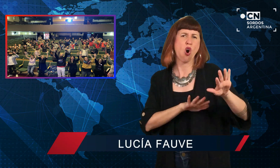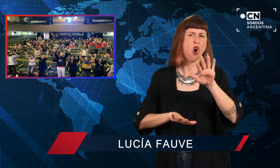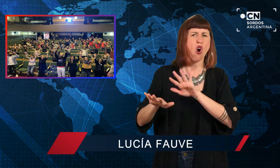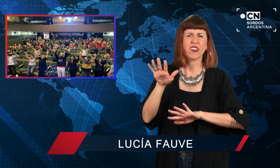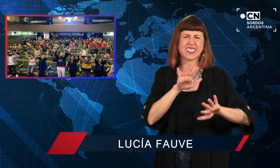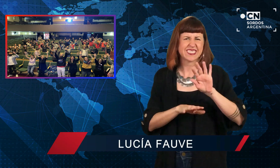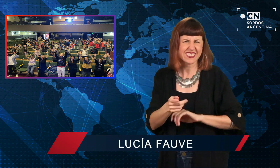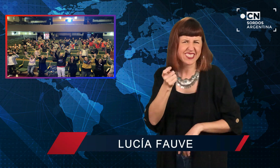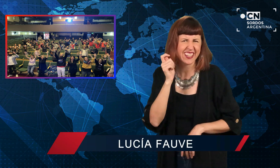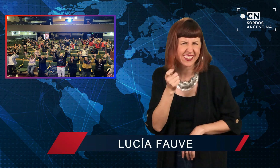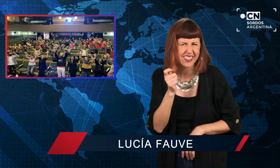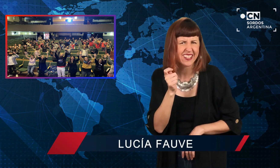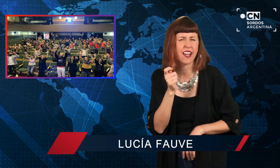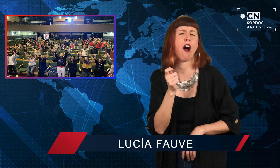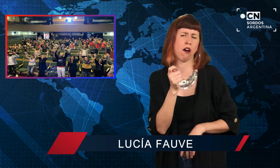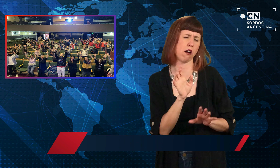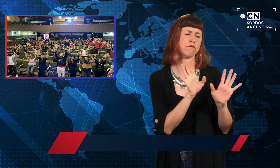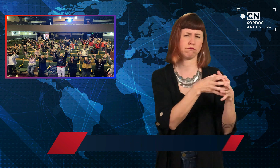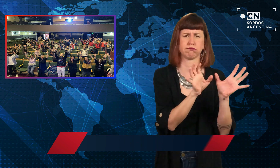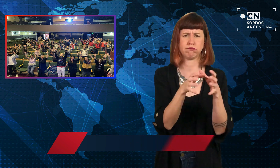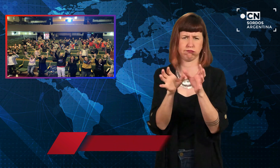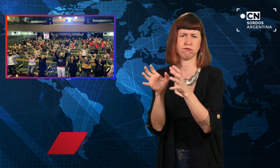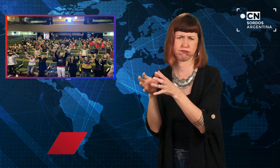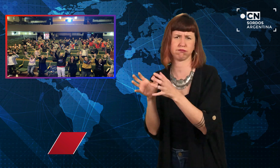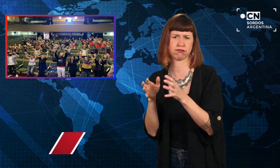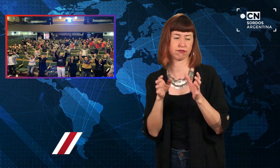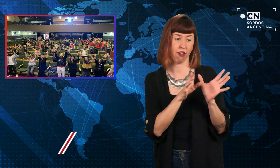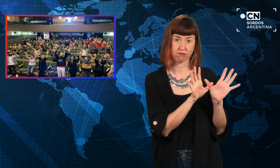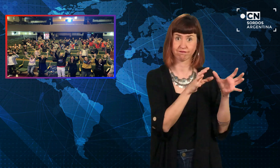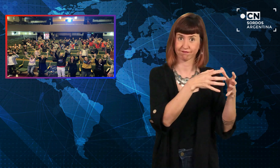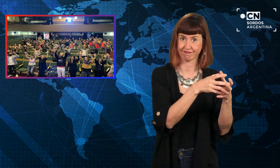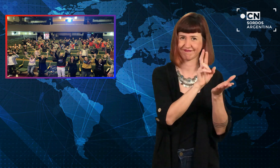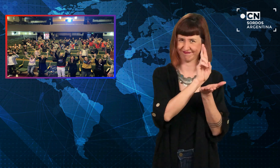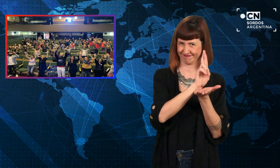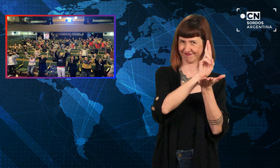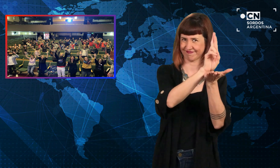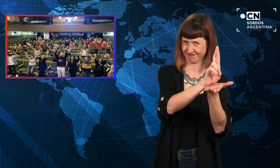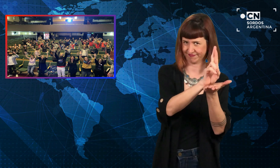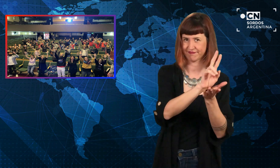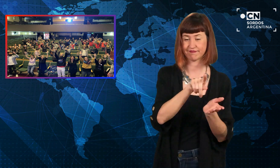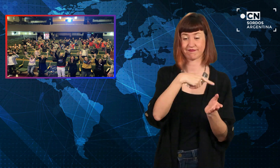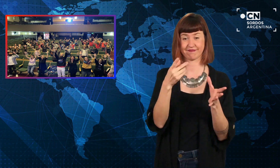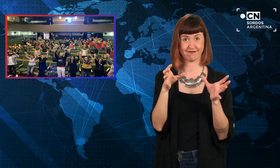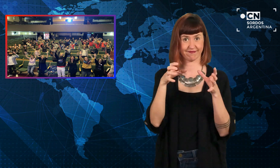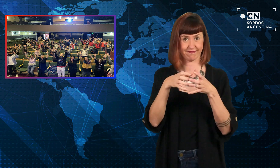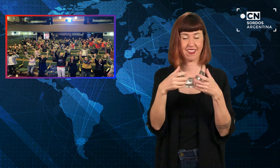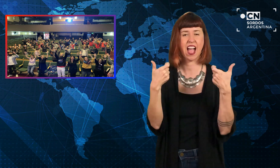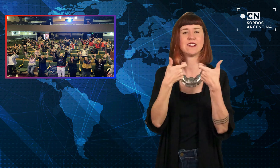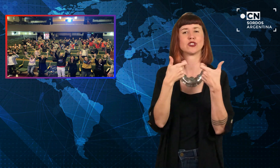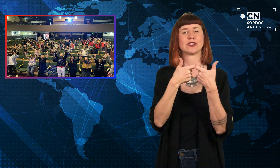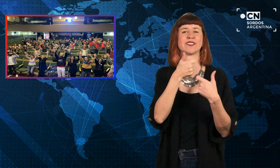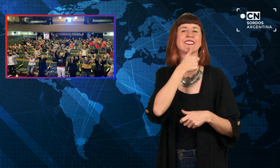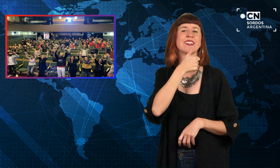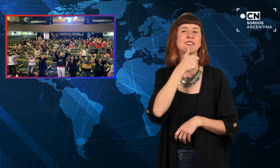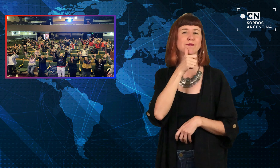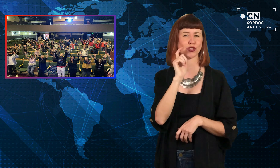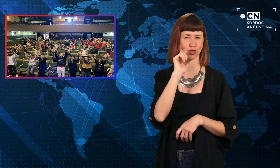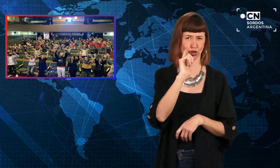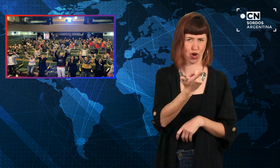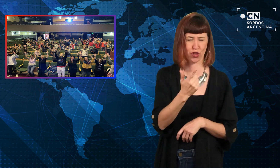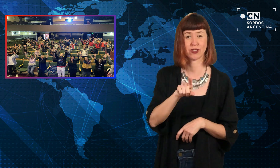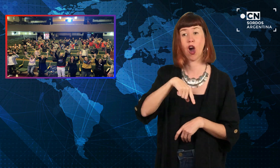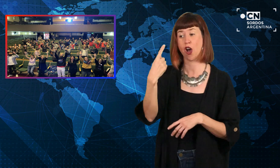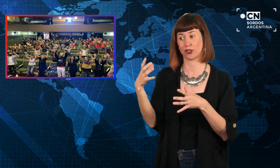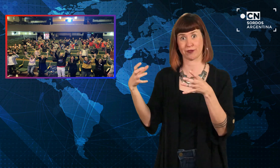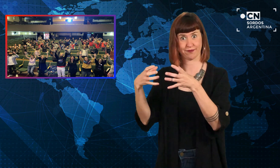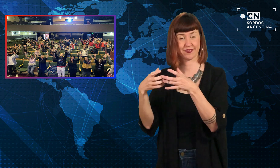la Asociación de Sordos de Quilmes, y la Asociación Enlaces territoriales